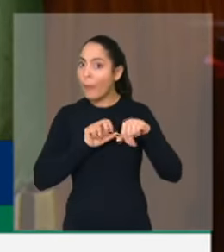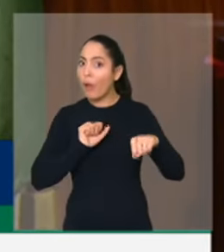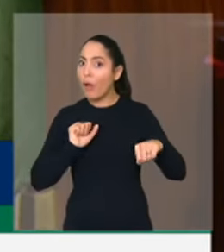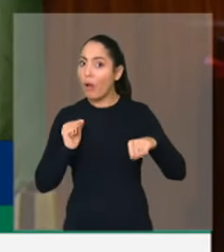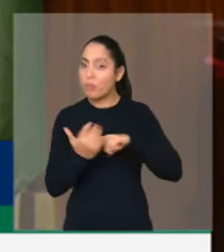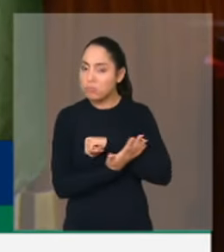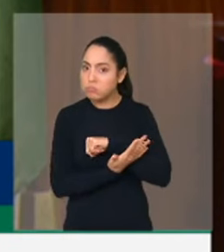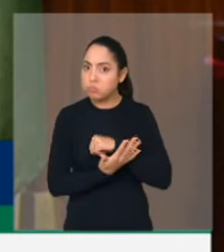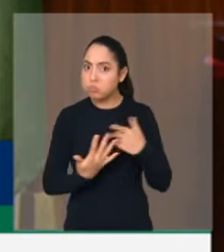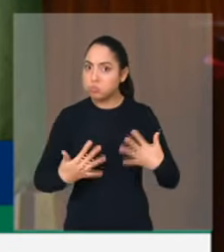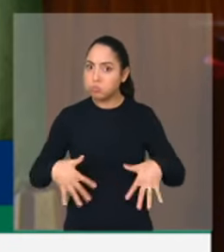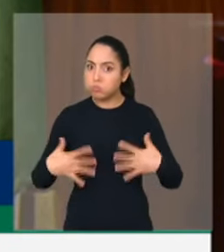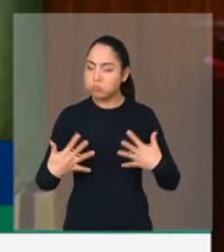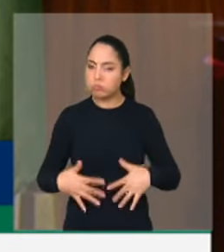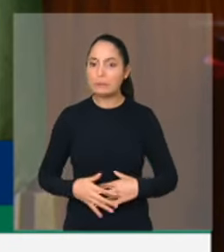É TRIBUNA MANIFESTAR PROFUNDO